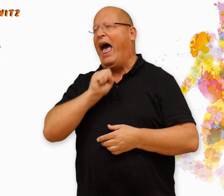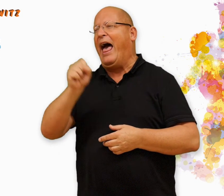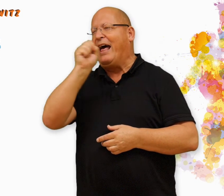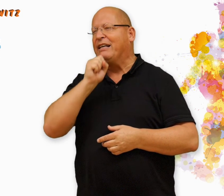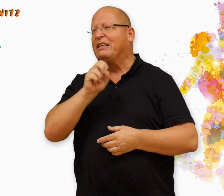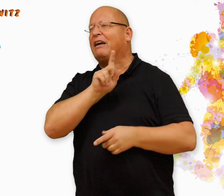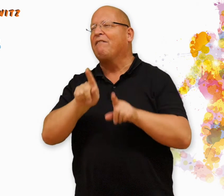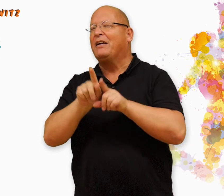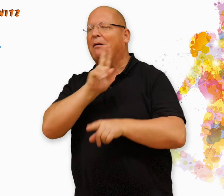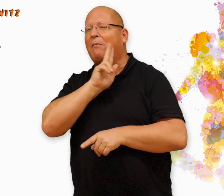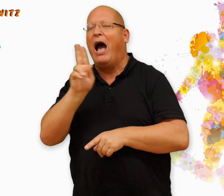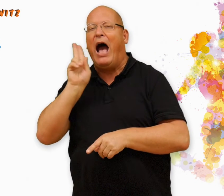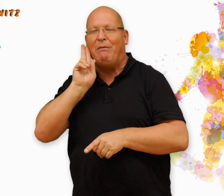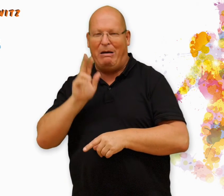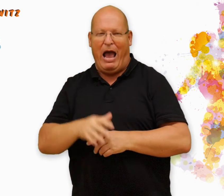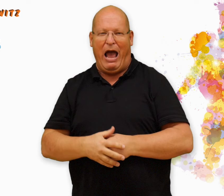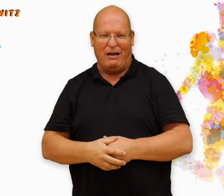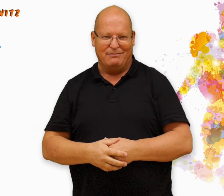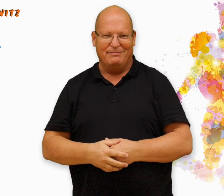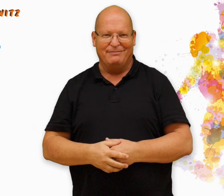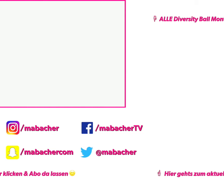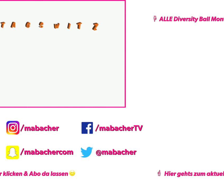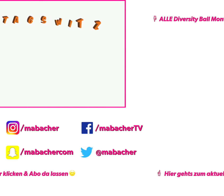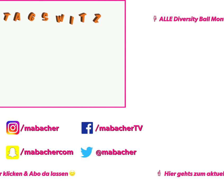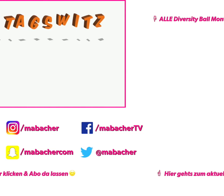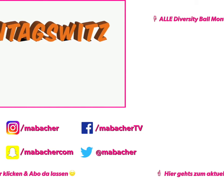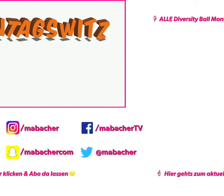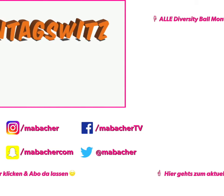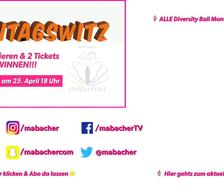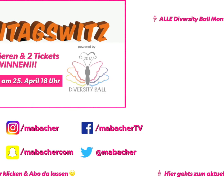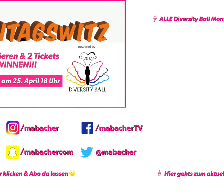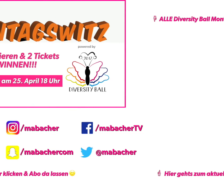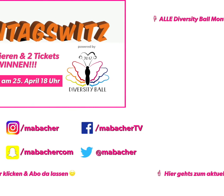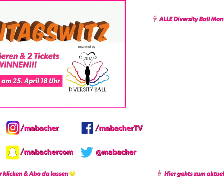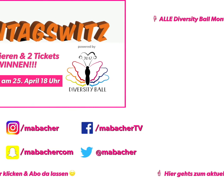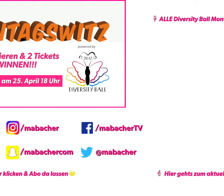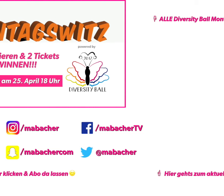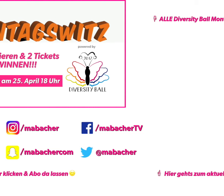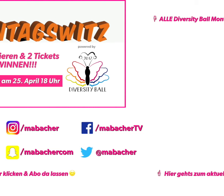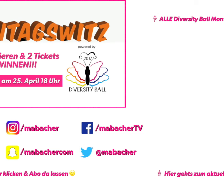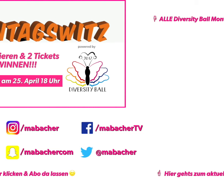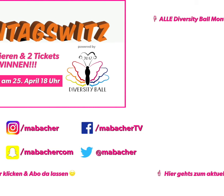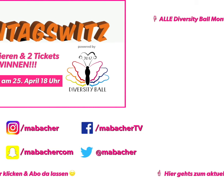„Ich will auch ein Eis, so wie die Mama!!“ [OFF: Der MontagsWitz] [lautes Gelächter]